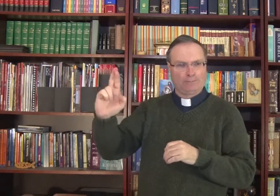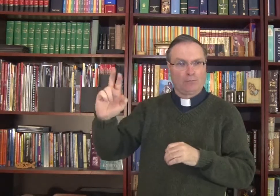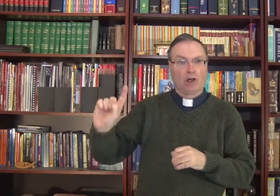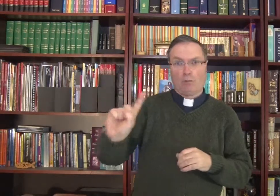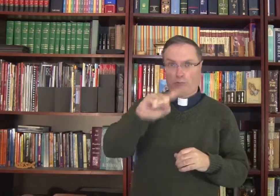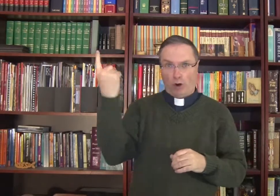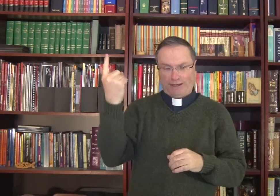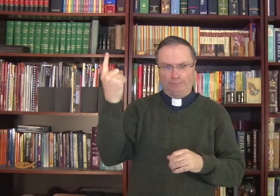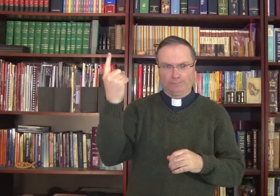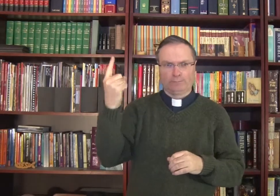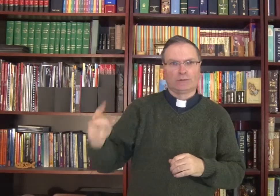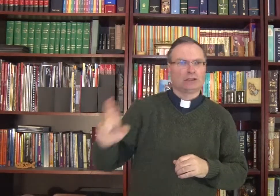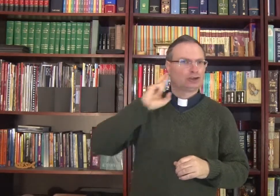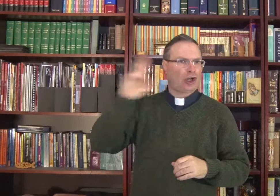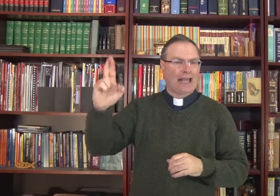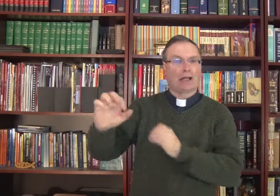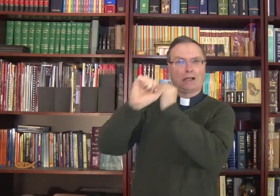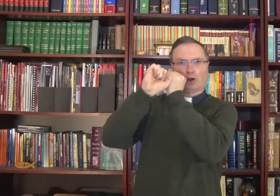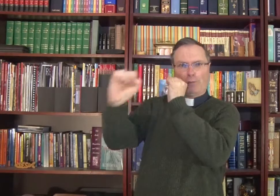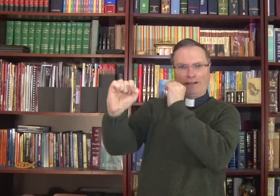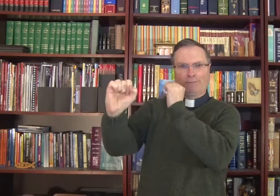Le premier sonna de la trompette,